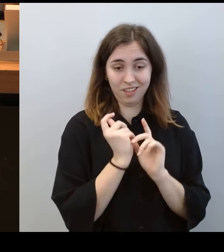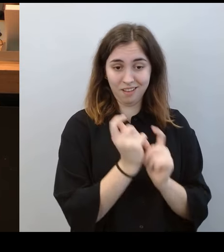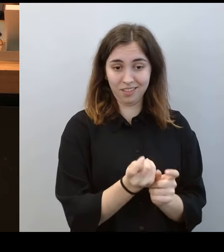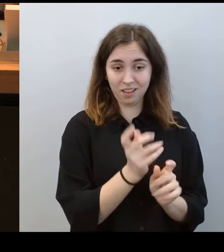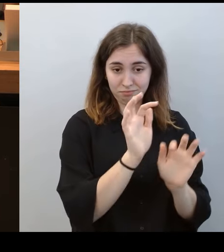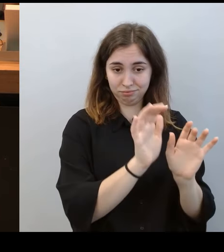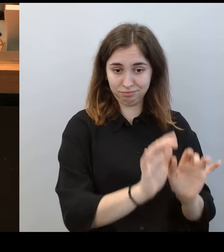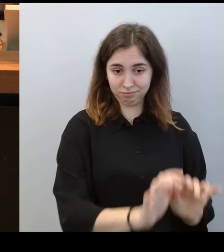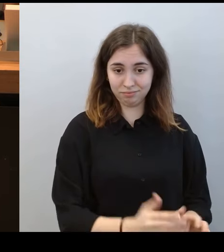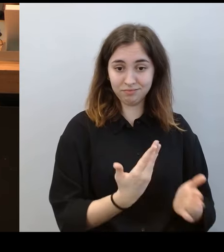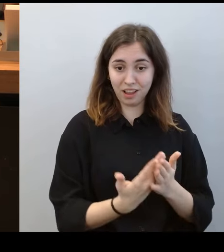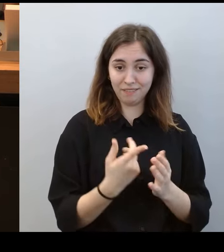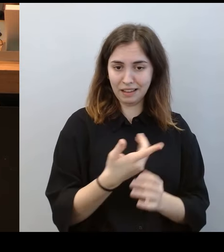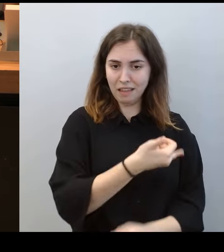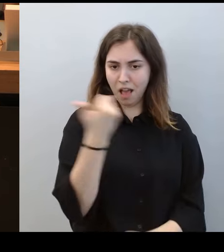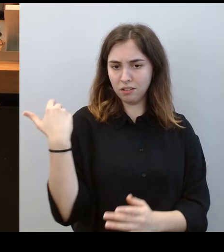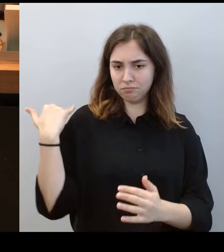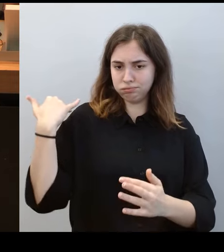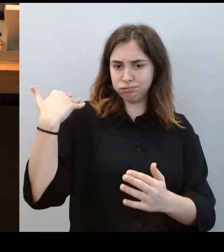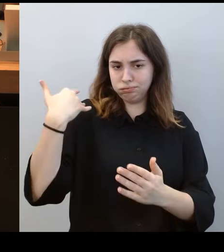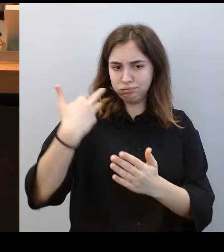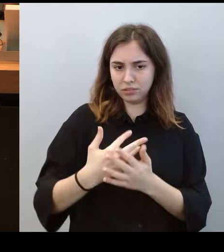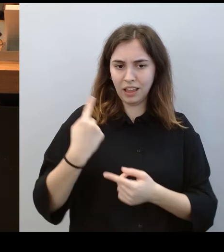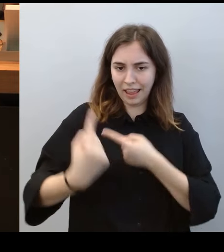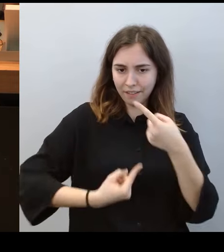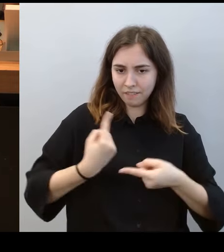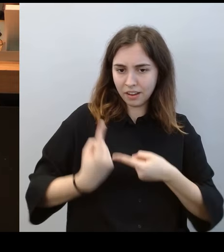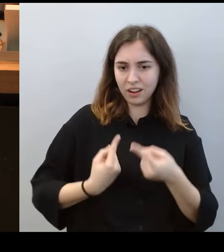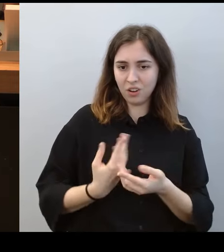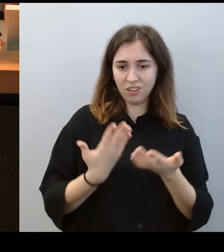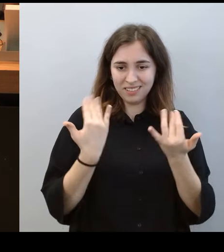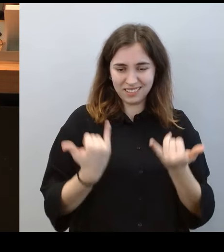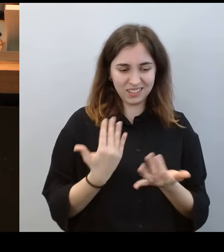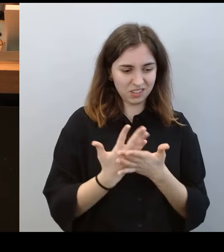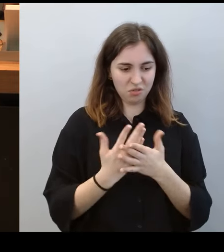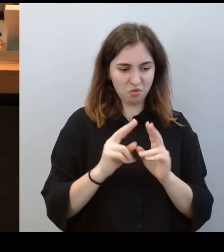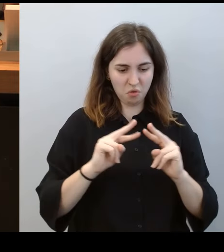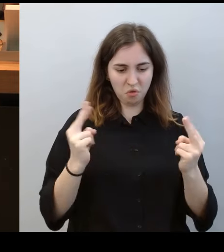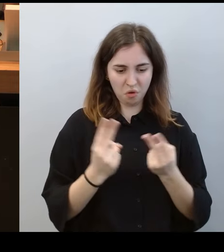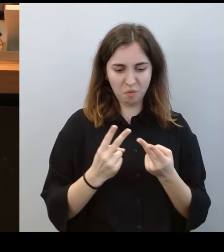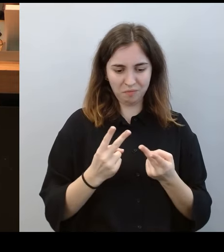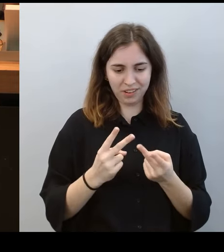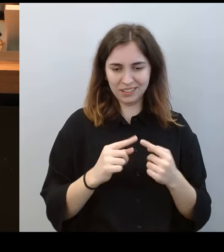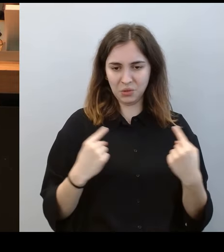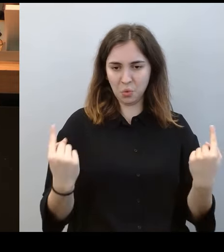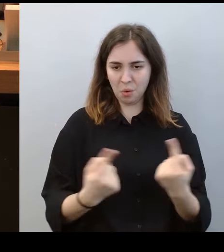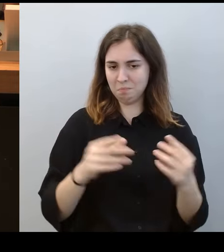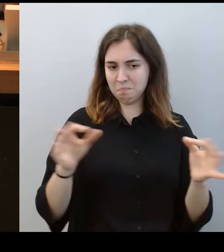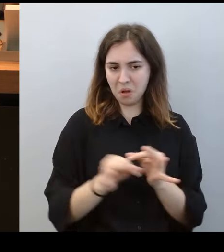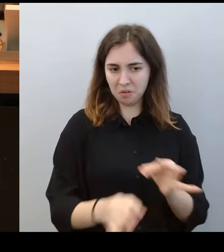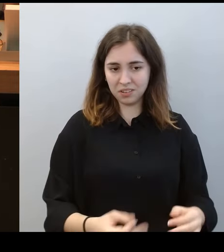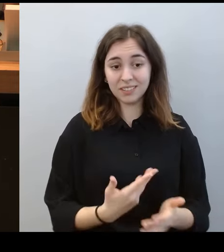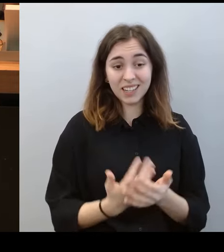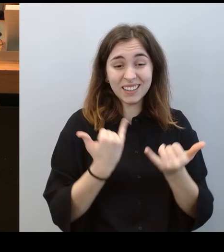den Sinn von Umweltzonen überholt. Heute erfüllen über 90 %, über 90 % der Fahrzeuge